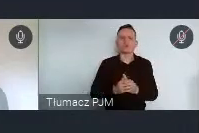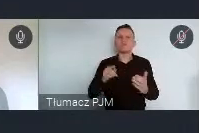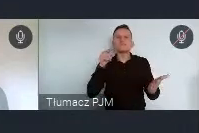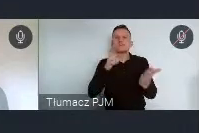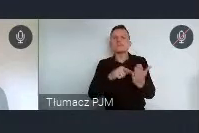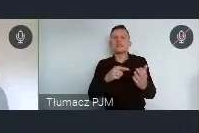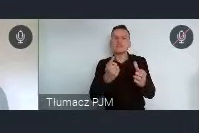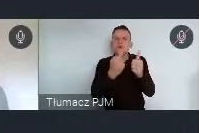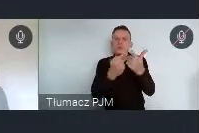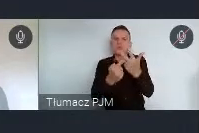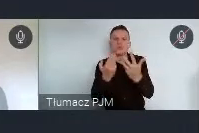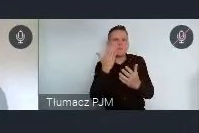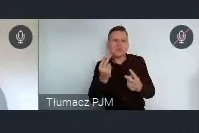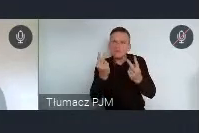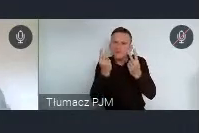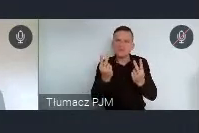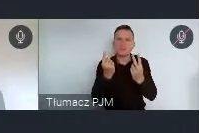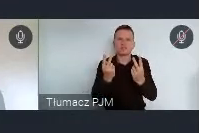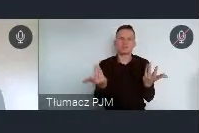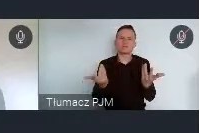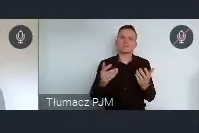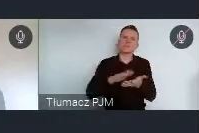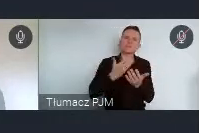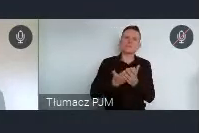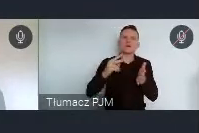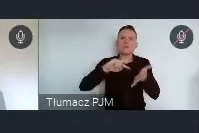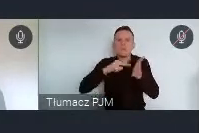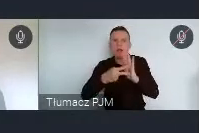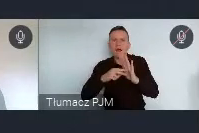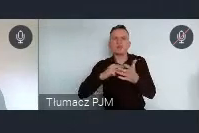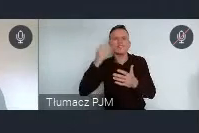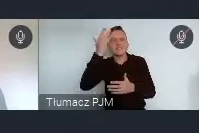w budowaniu strategii, wizji i w ogóle w realizacji działań.